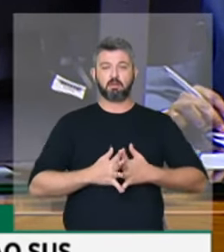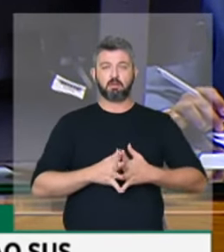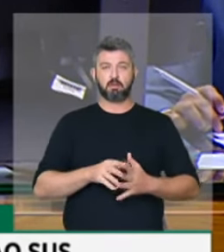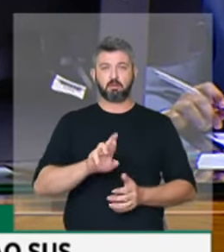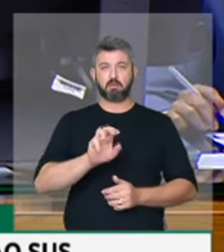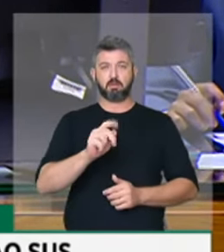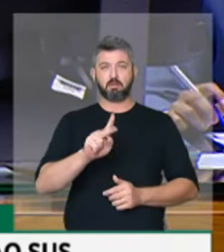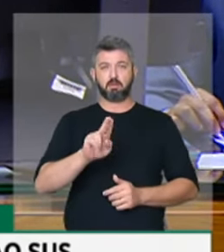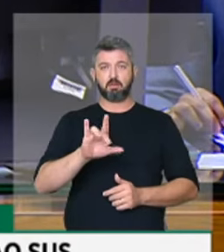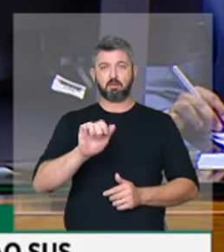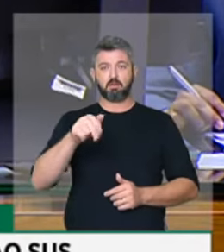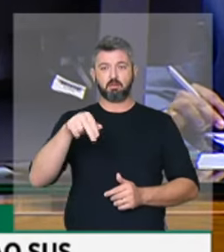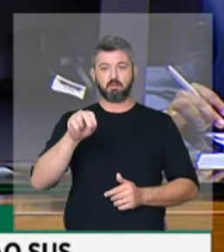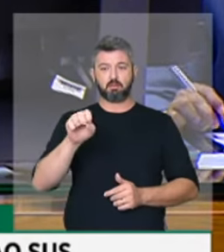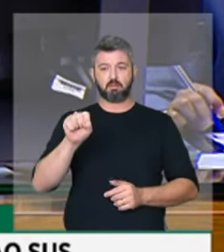PRESIDENTE. -- [PRESIDENTE]: COMO